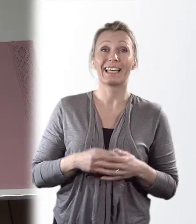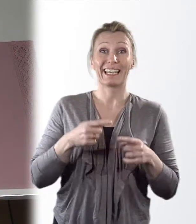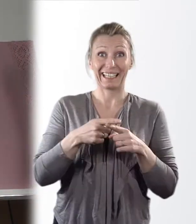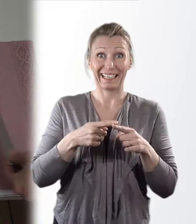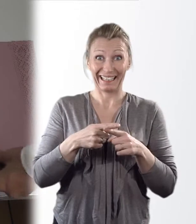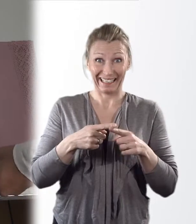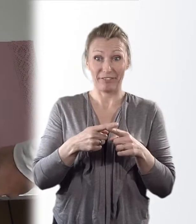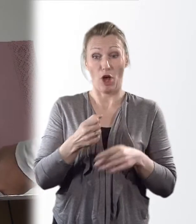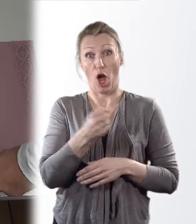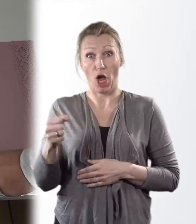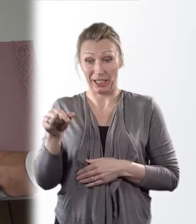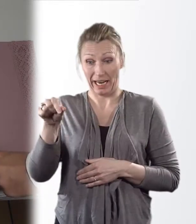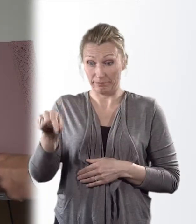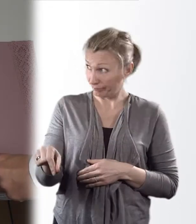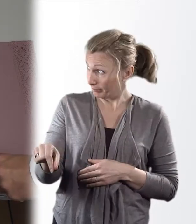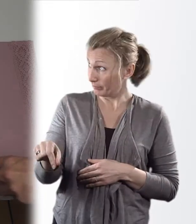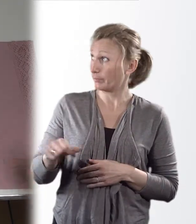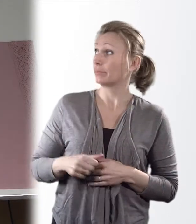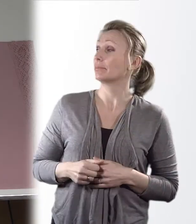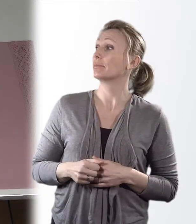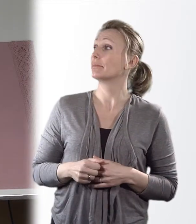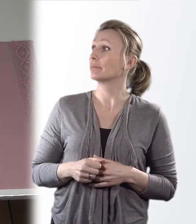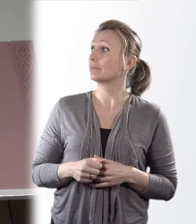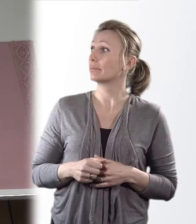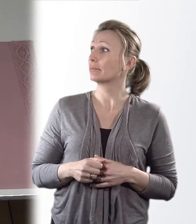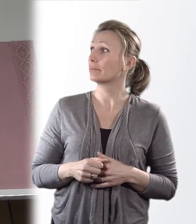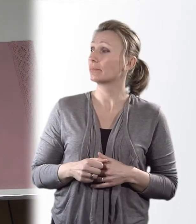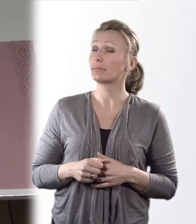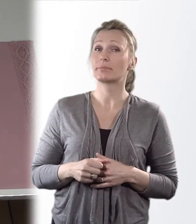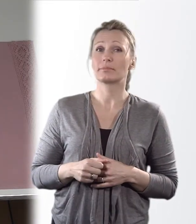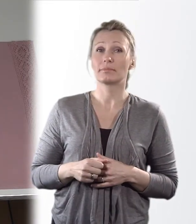Legg kniven til høyre for tallerkenen.